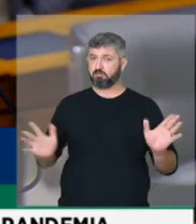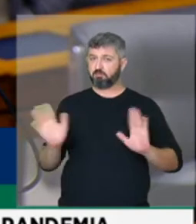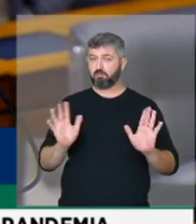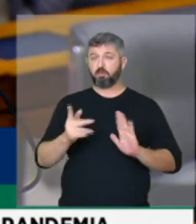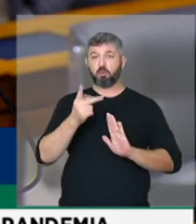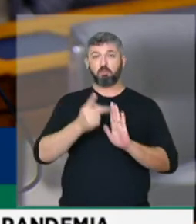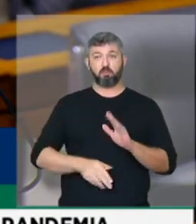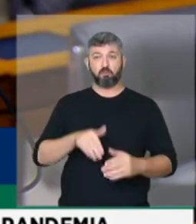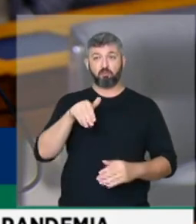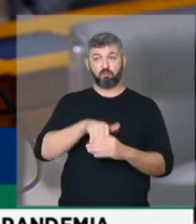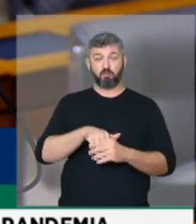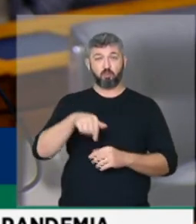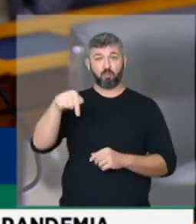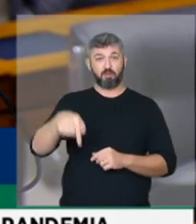QUE FOI VOTADO POR UNANIMIDADE AQUI... PRATICAMENTE NA CÂ